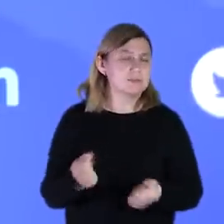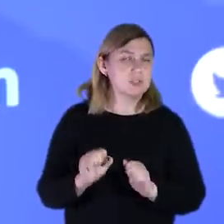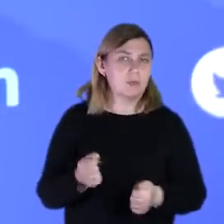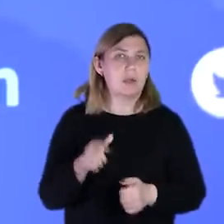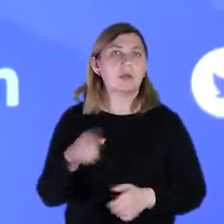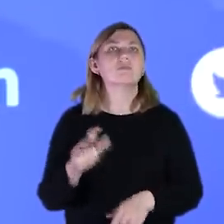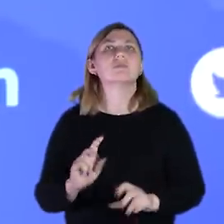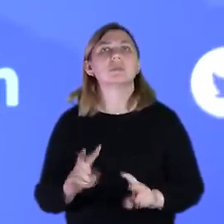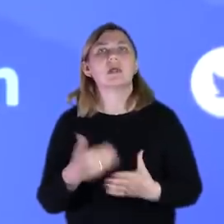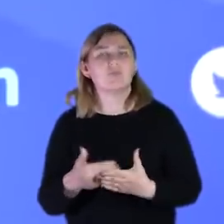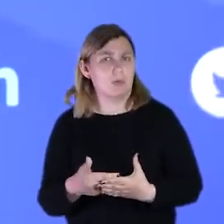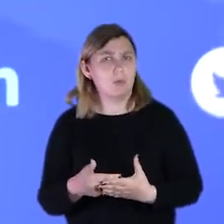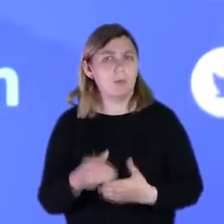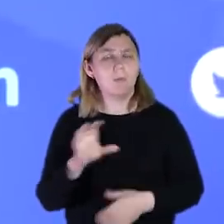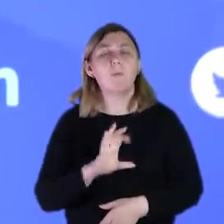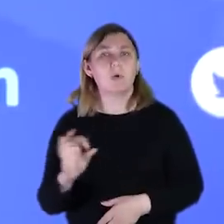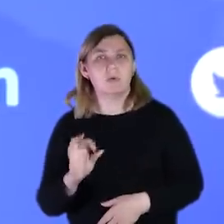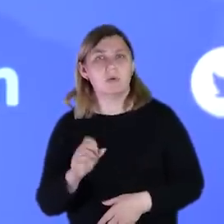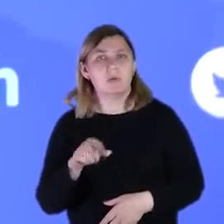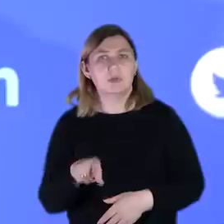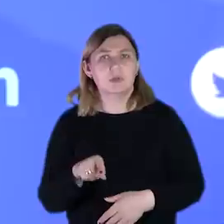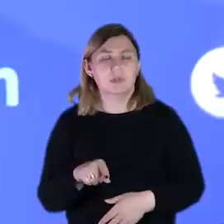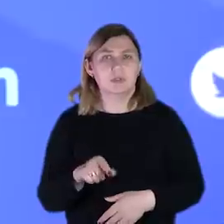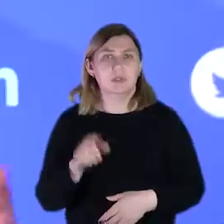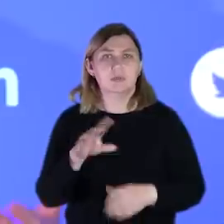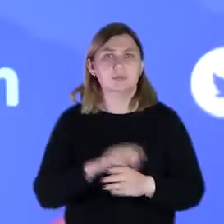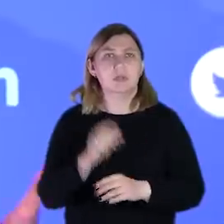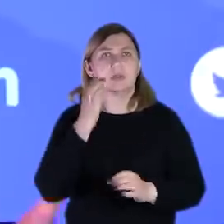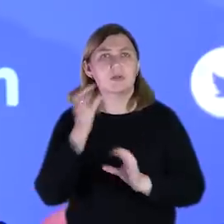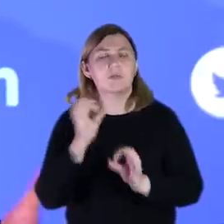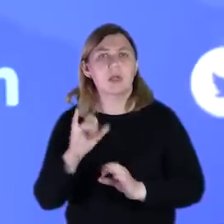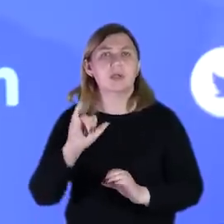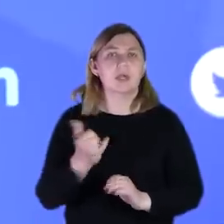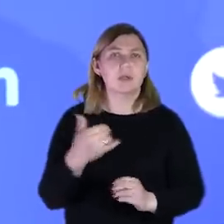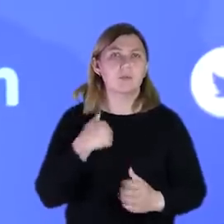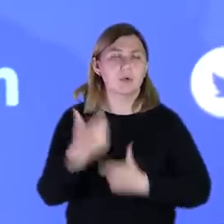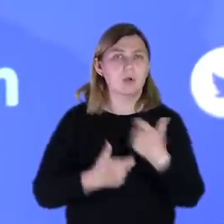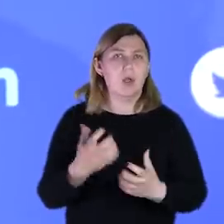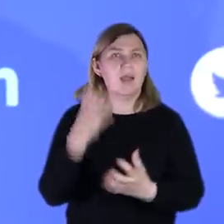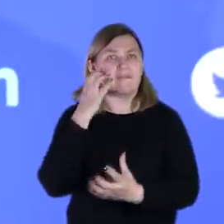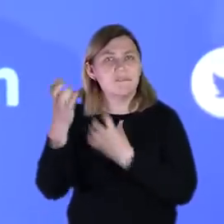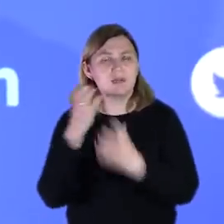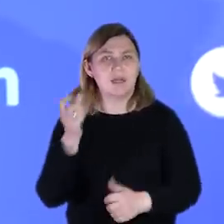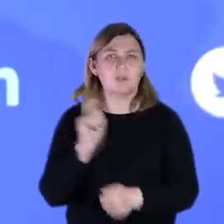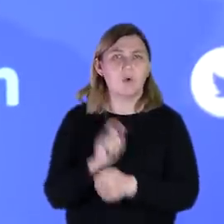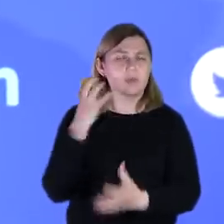Wynikało to po części być może także z bazy, na jakiej był tworzony nasz wywiad i kontrwywiad,